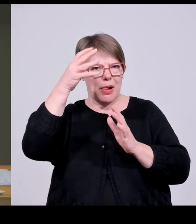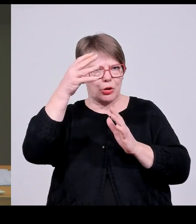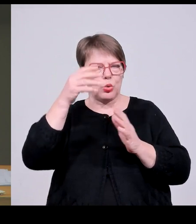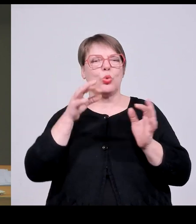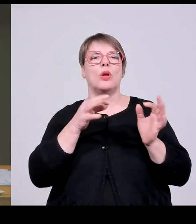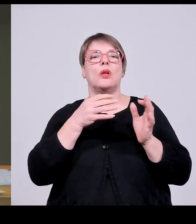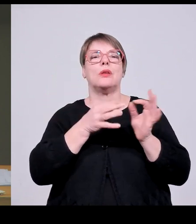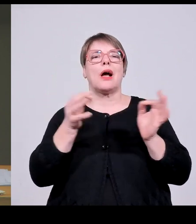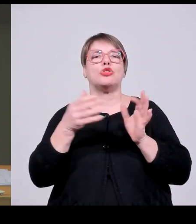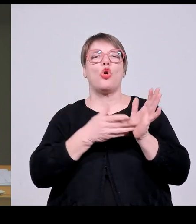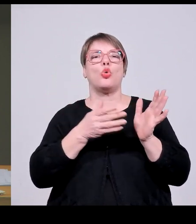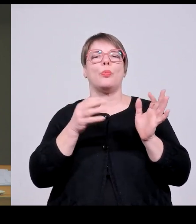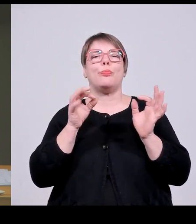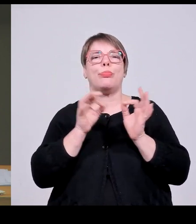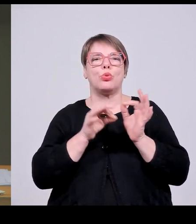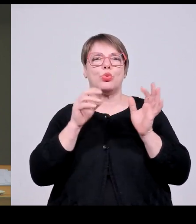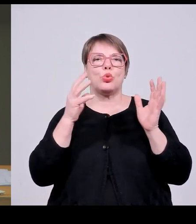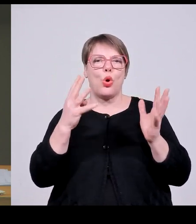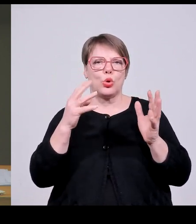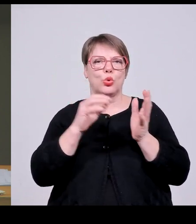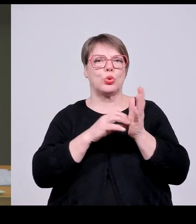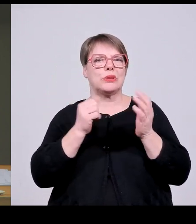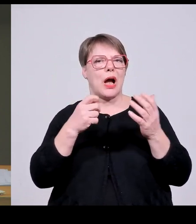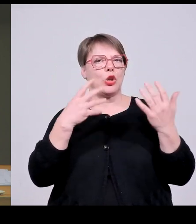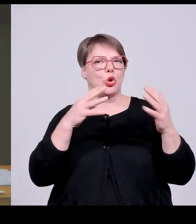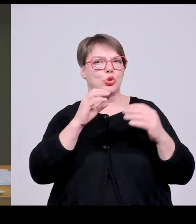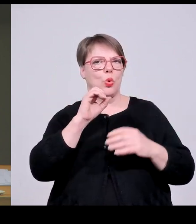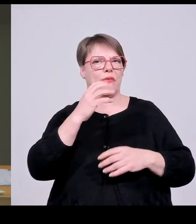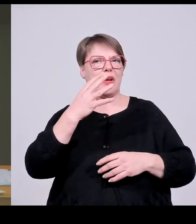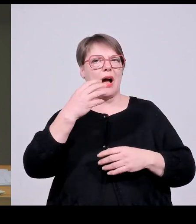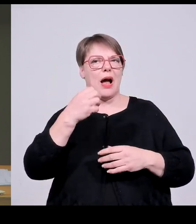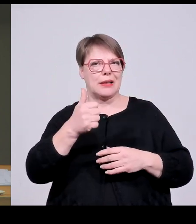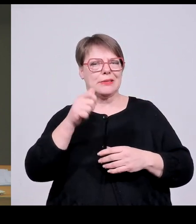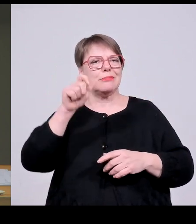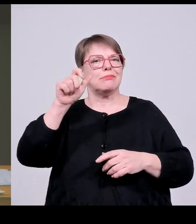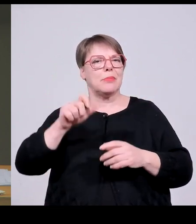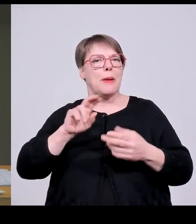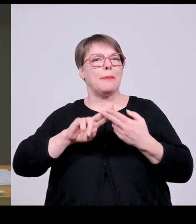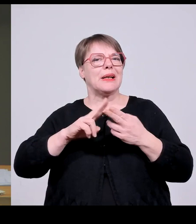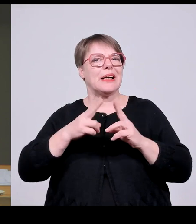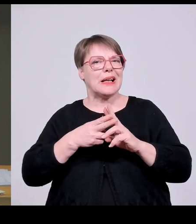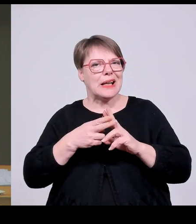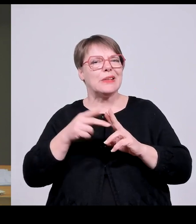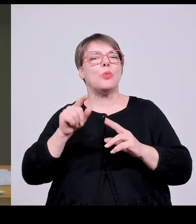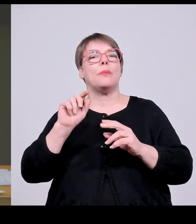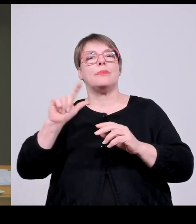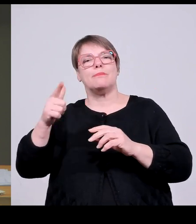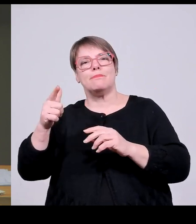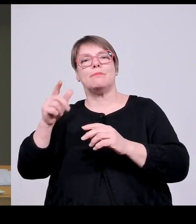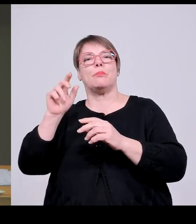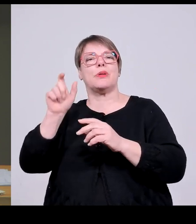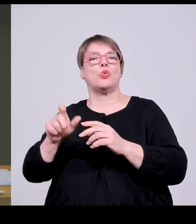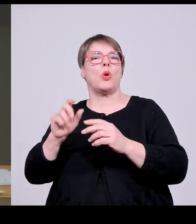der/des stellvertretenden Vorsitzenden des Untersuchungsausschusses zur Untersuchung des Ermittlungs Vorgehens in Zusammenhang mit